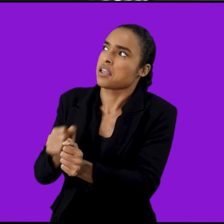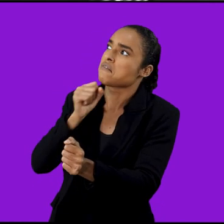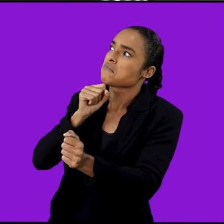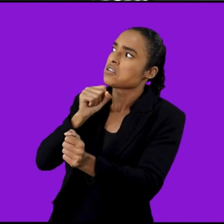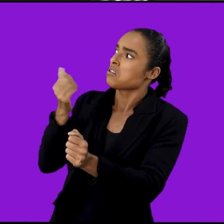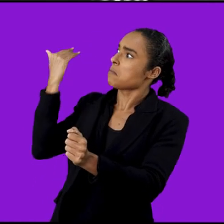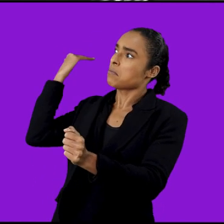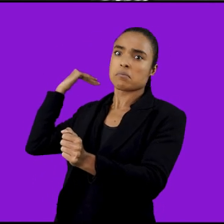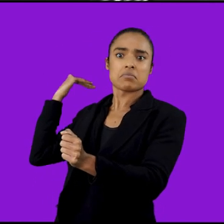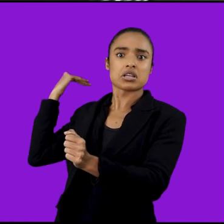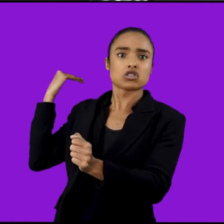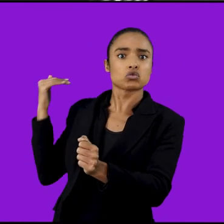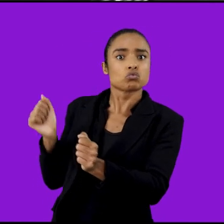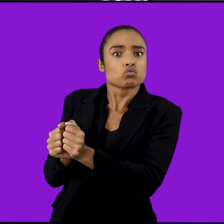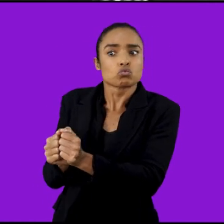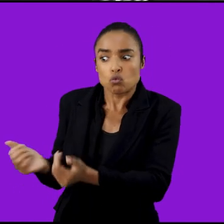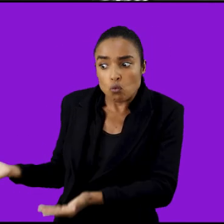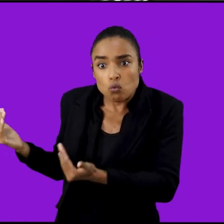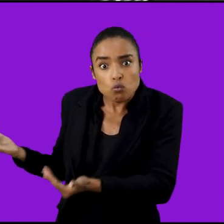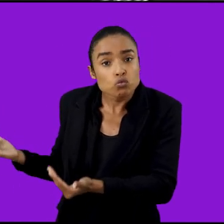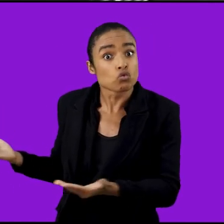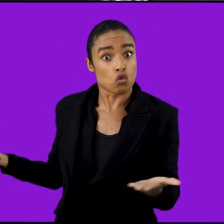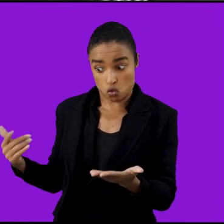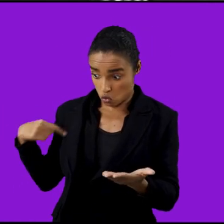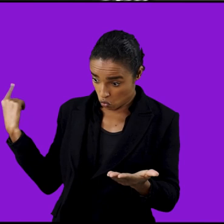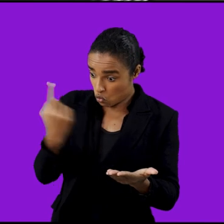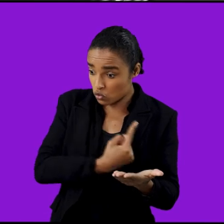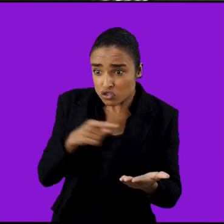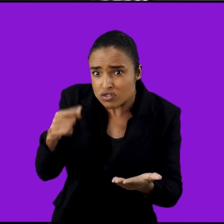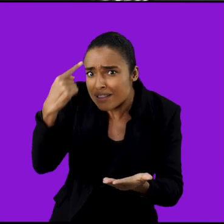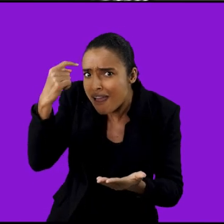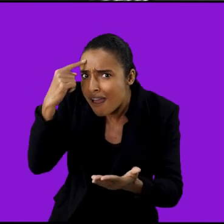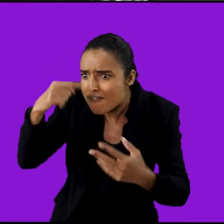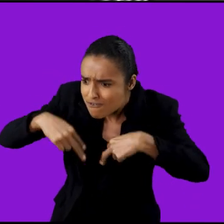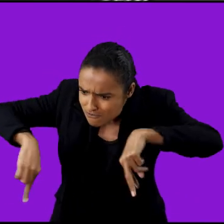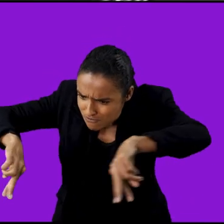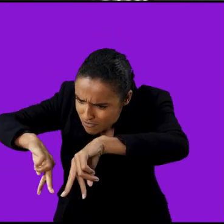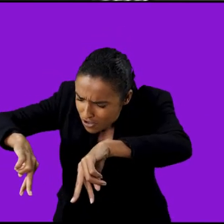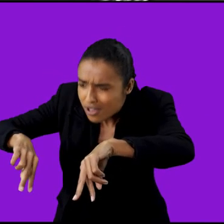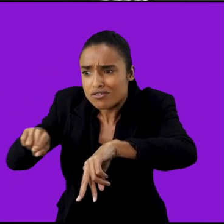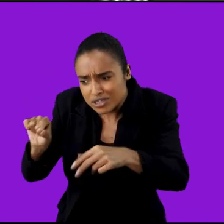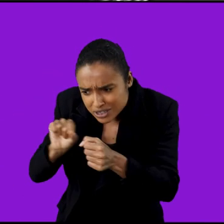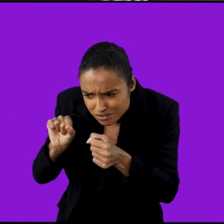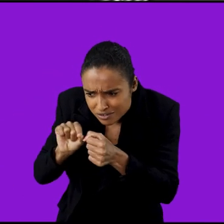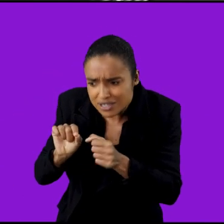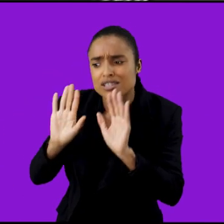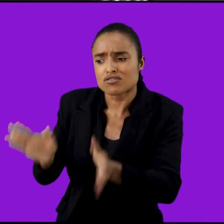tô inventando a roda”. Não, a gente tava falando sobre isso. Não, tu não tá inventando a roda. Esse negócio que tu fez aqui, ó? Tem uma geração aqui de décadas que também